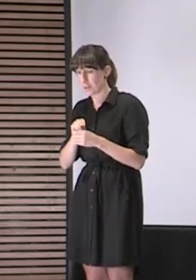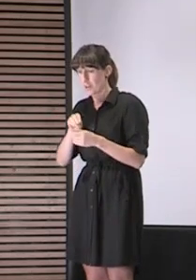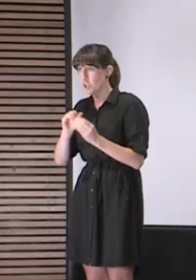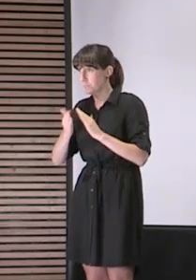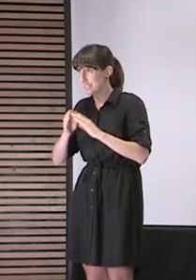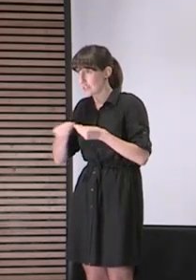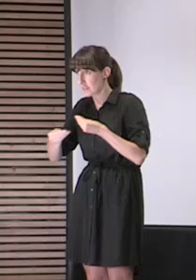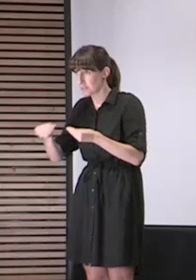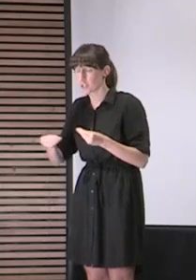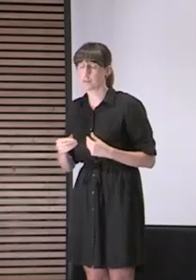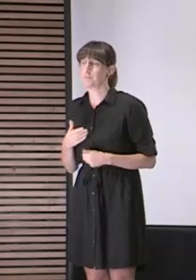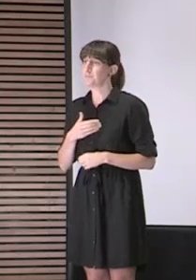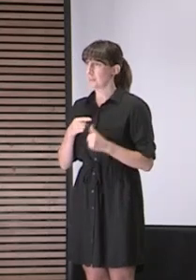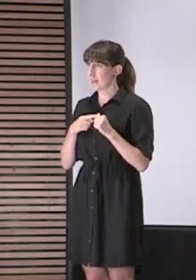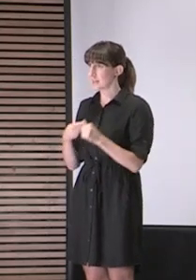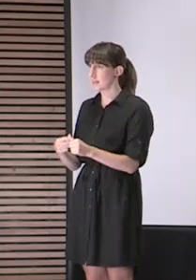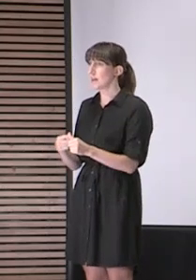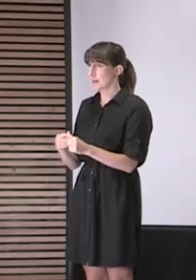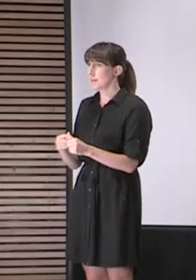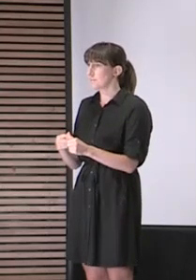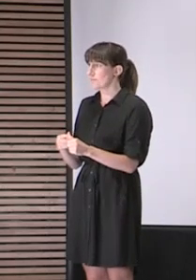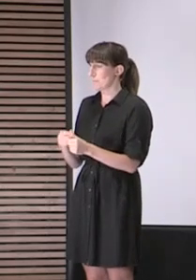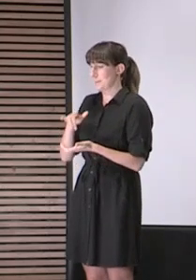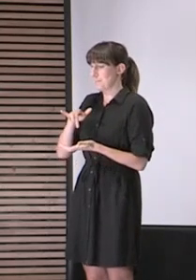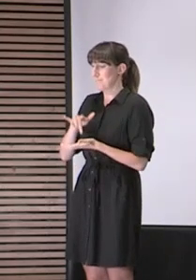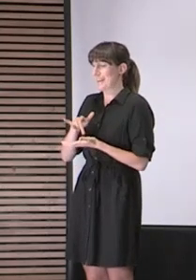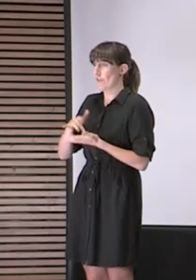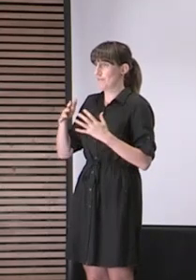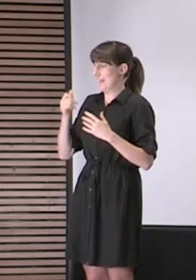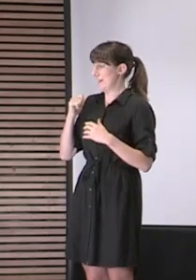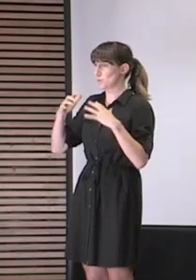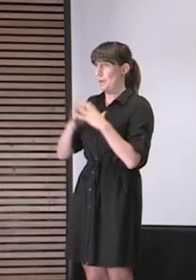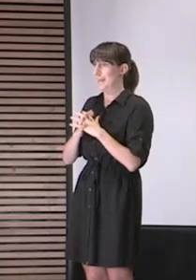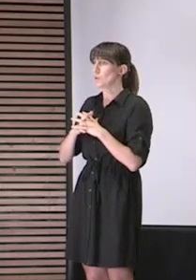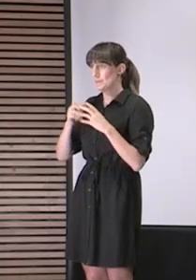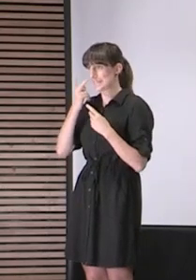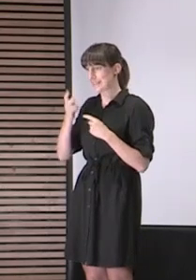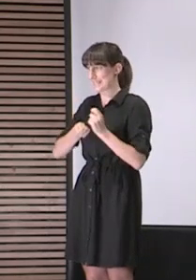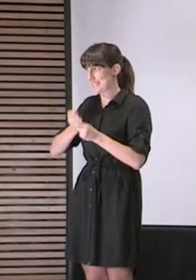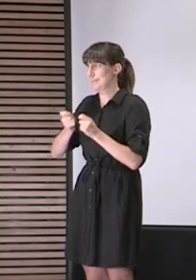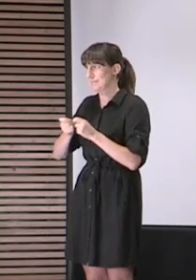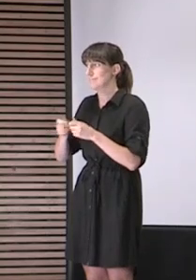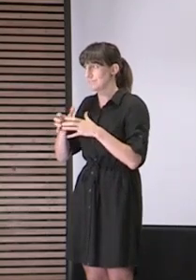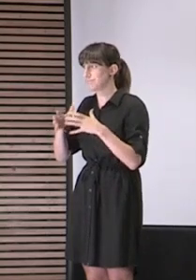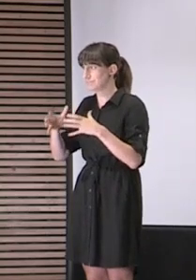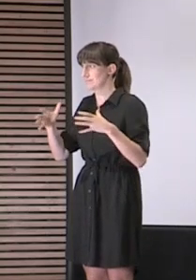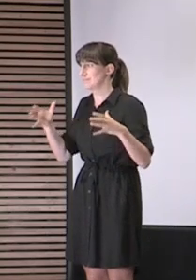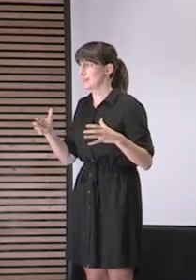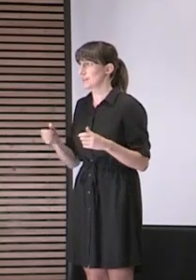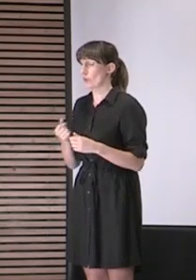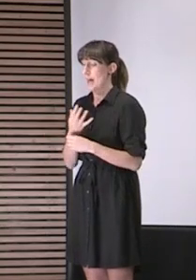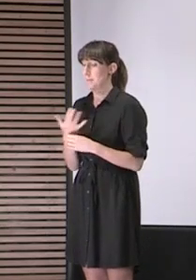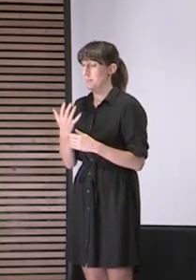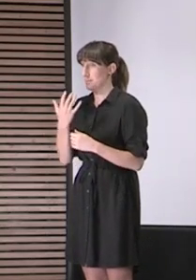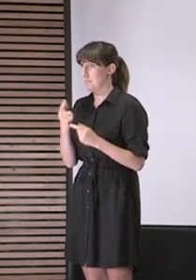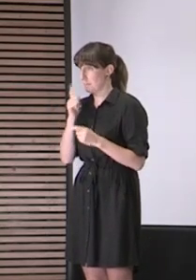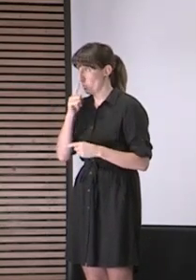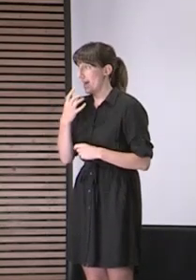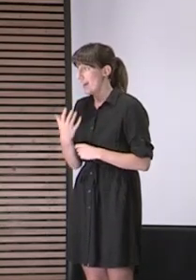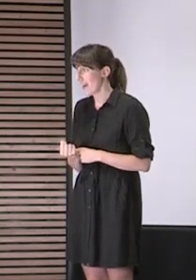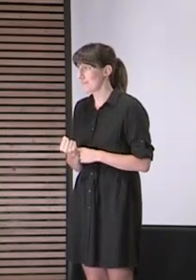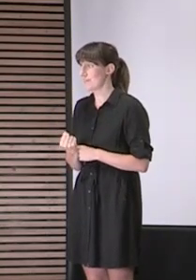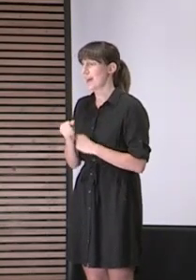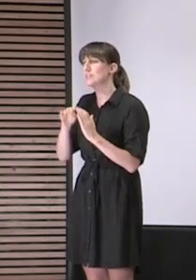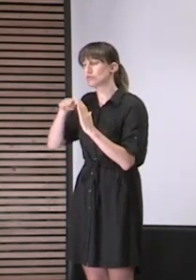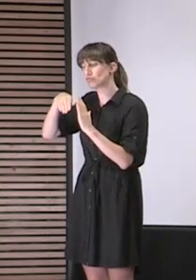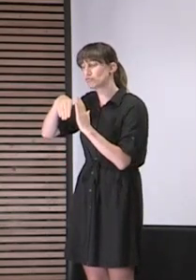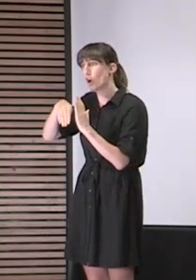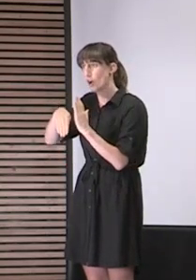saberlo? Si ese es el caso...